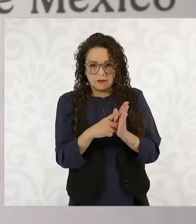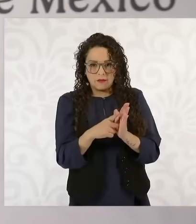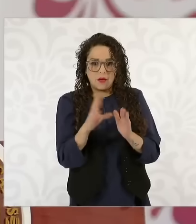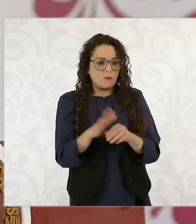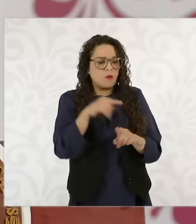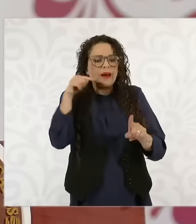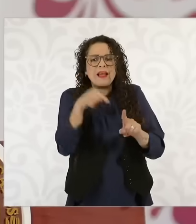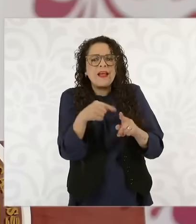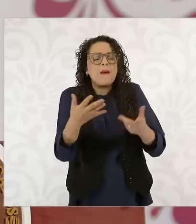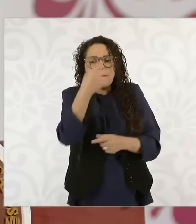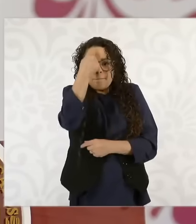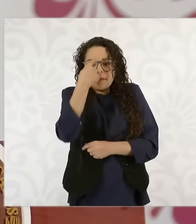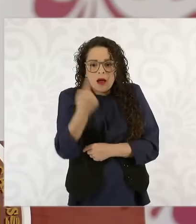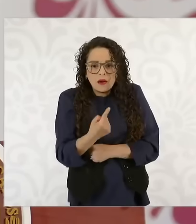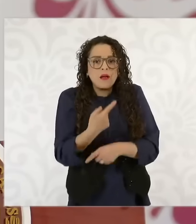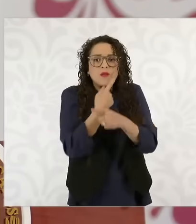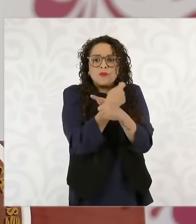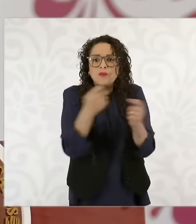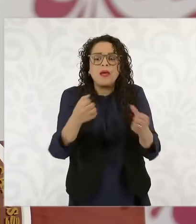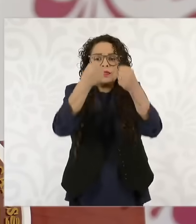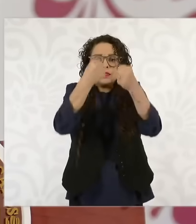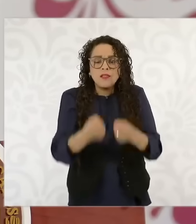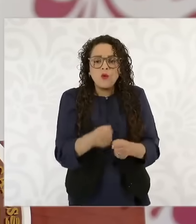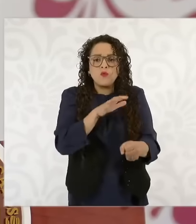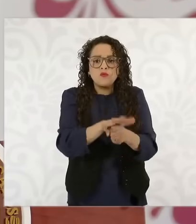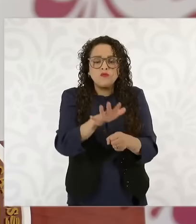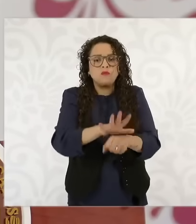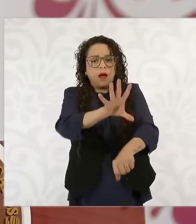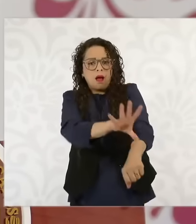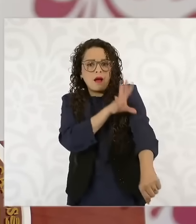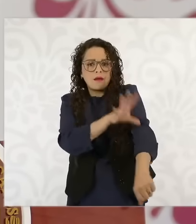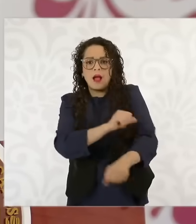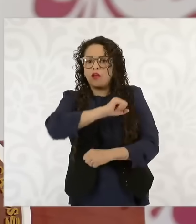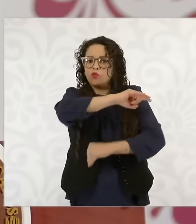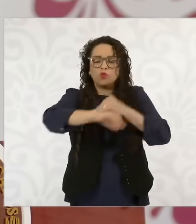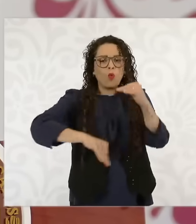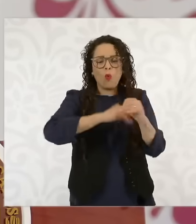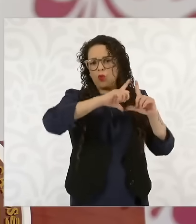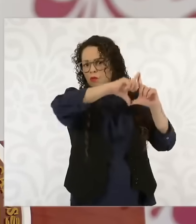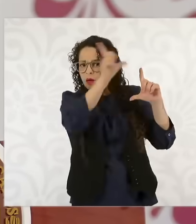electricidad para todas las mexicanas y mexicanos y para el desarrollo industrial y del comercio